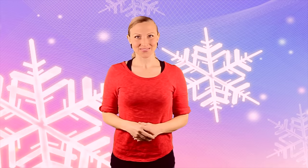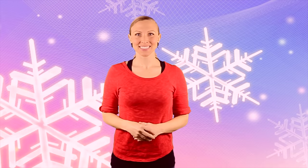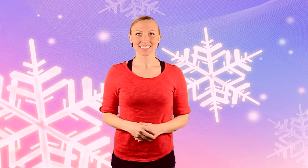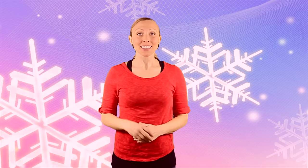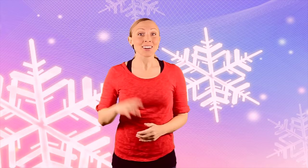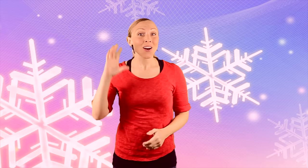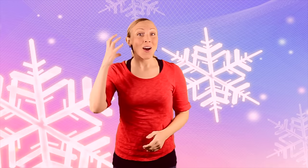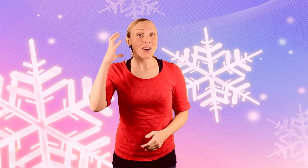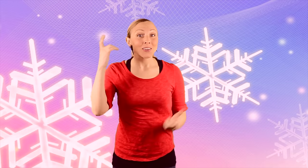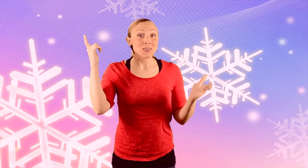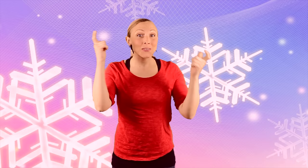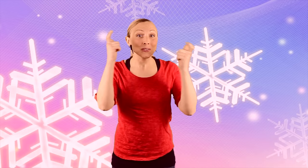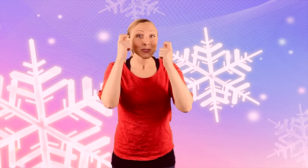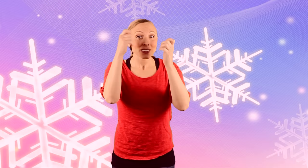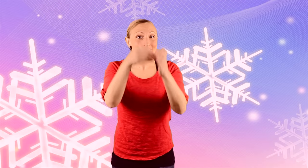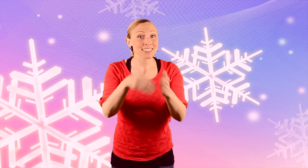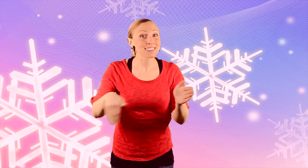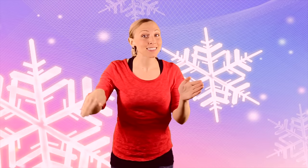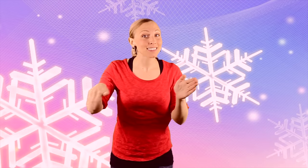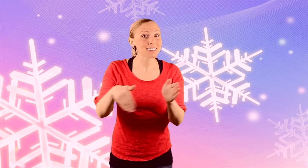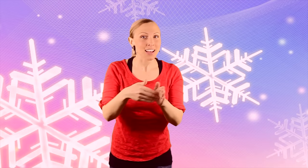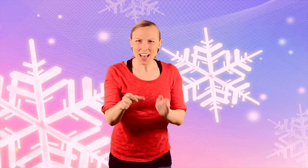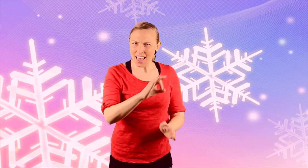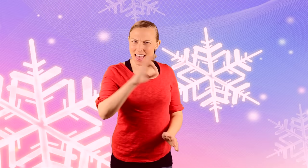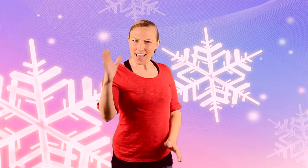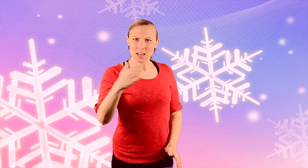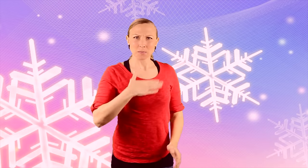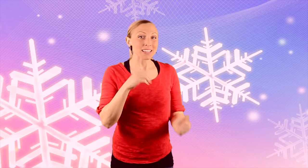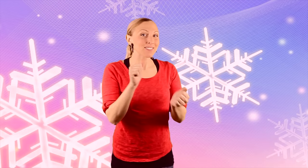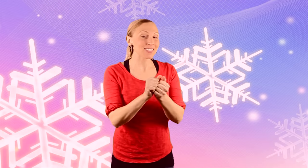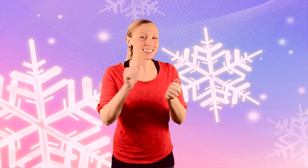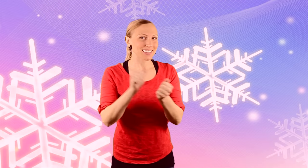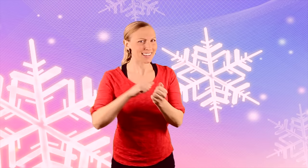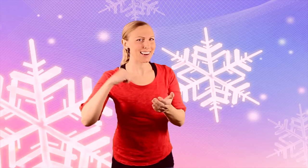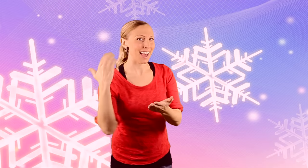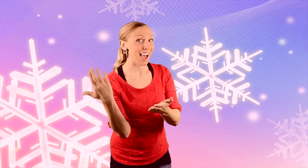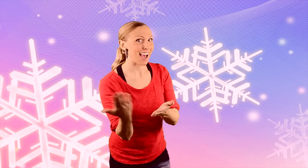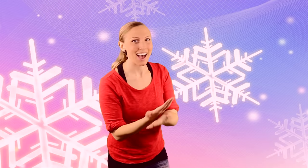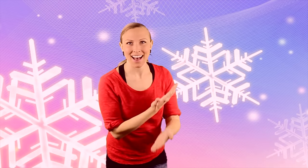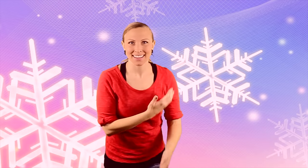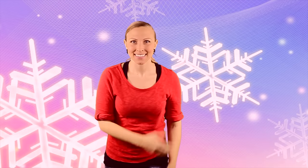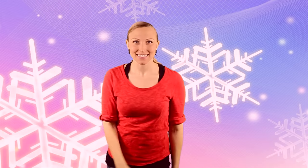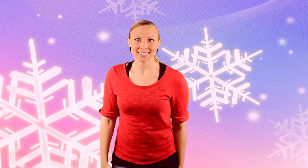Radion spelar "Jingle Bells" och "Hej, mitt vinterland".